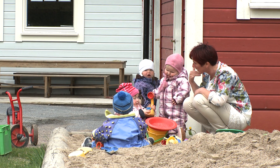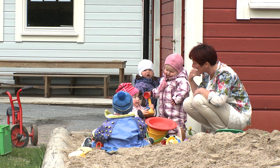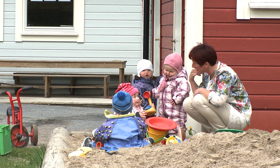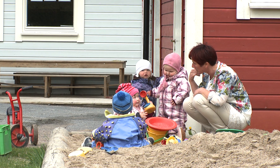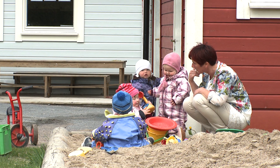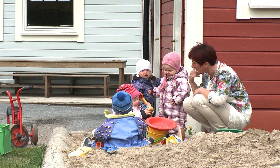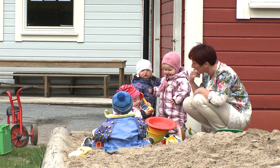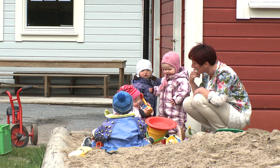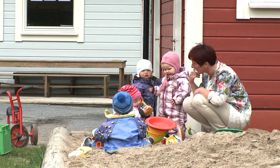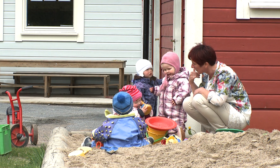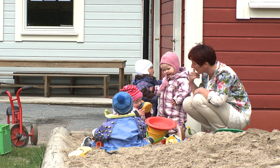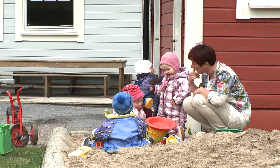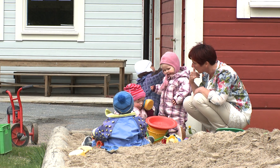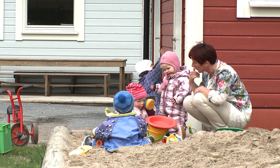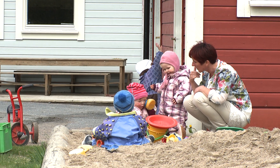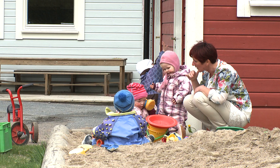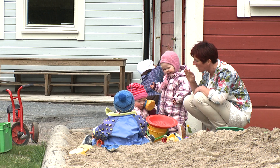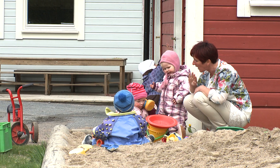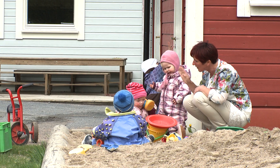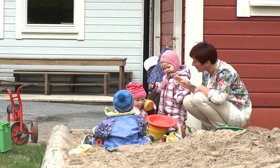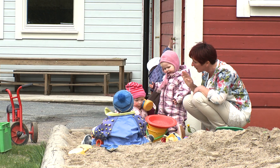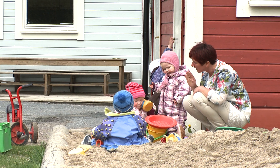Her vil bok og filmeksempler utfylle hverandre.